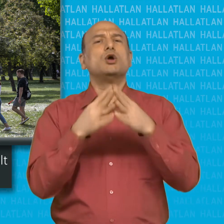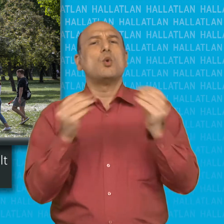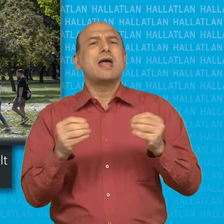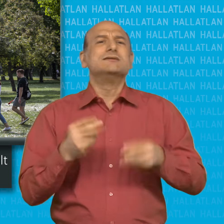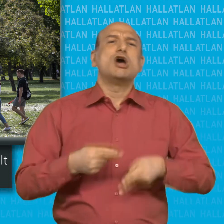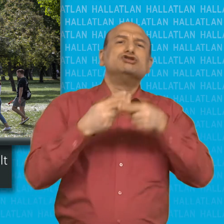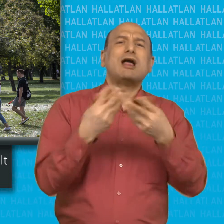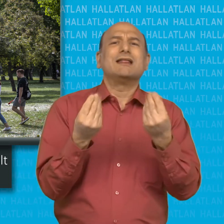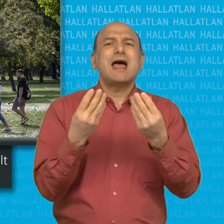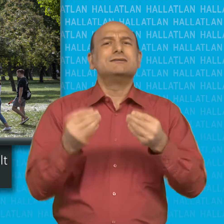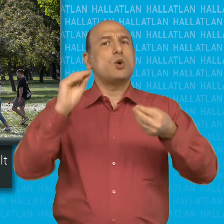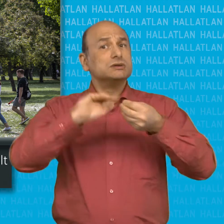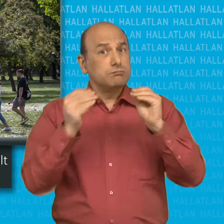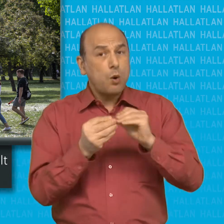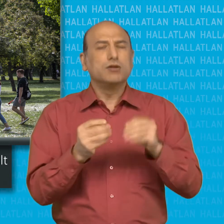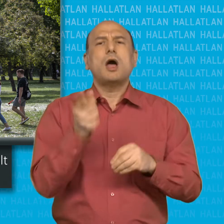gyógyszert, gyógyászati segédeszközt forgalmazó üzletekben